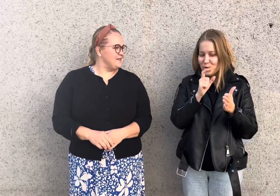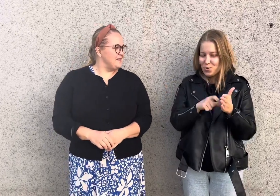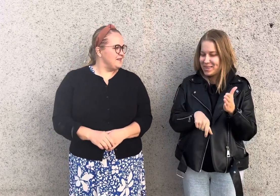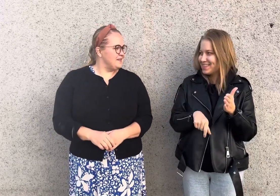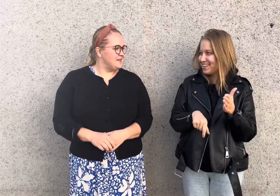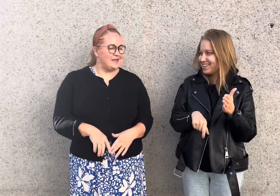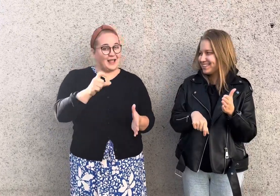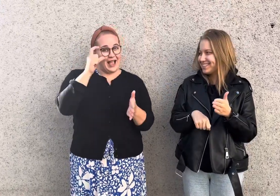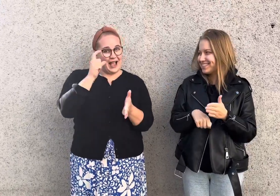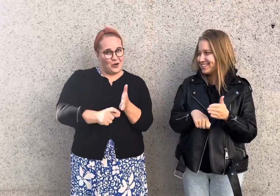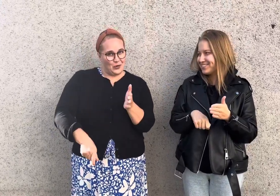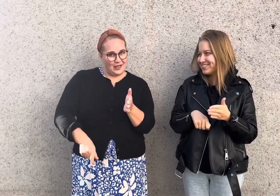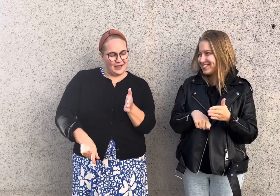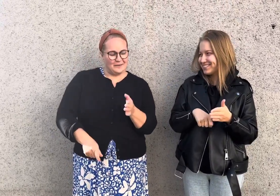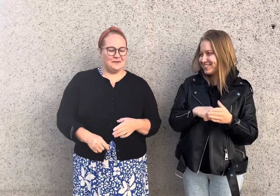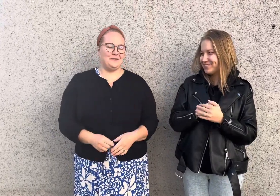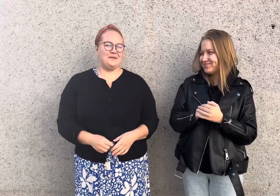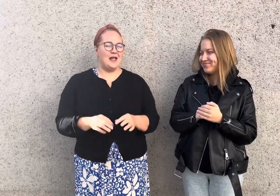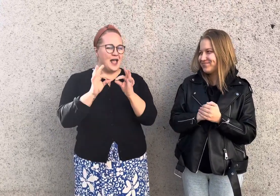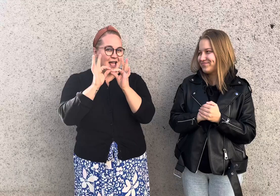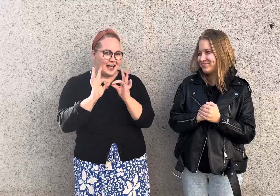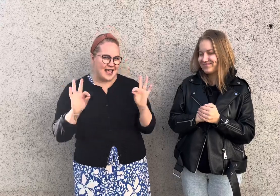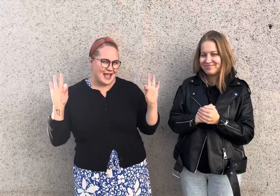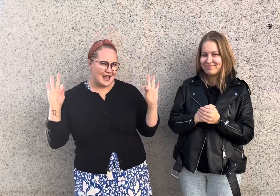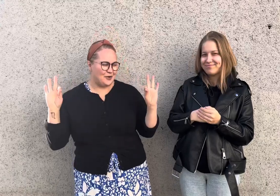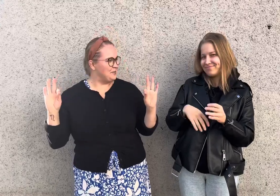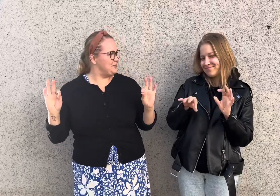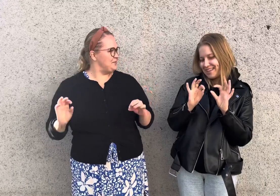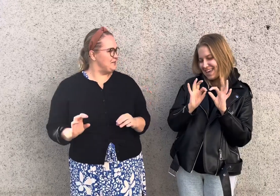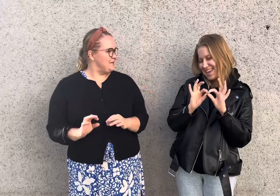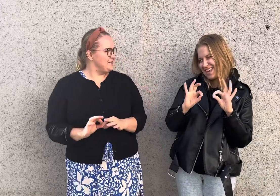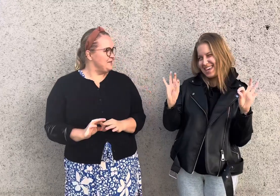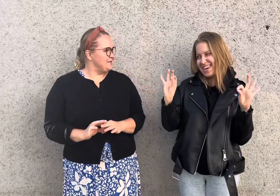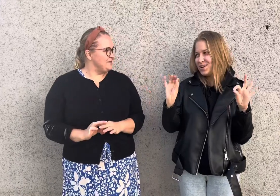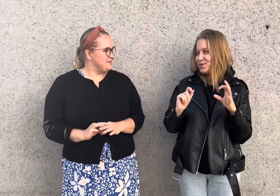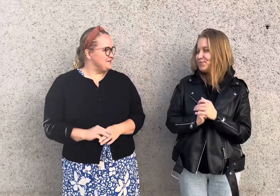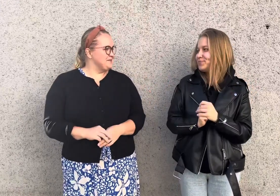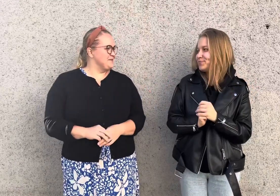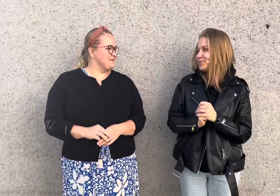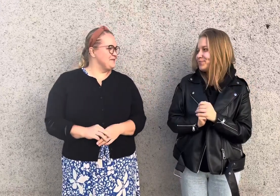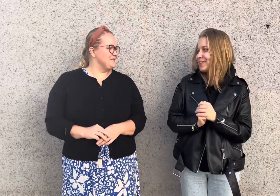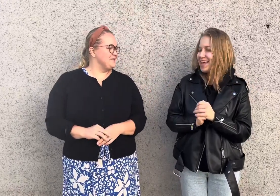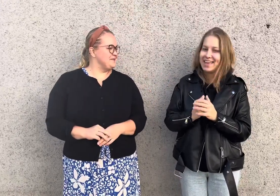Kuitti Hieno